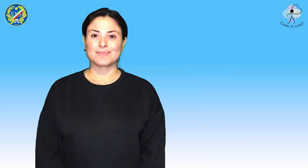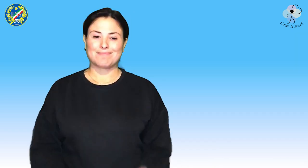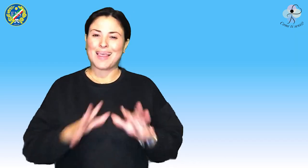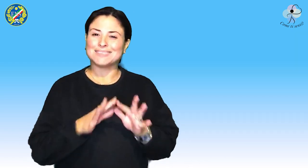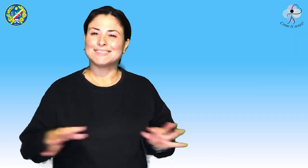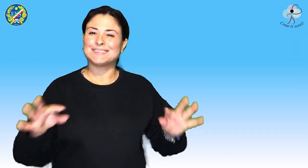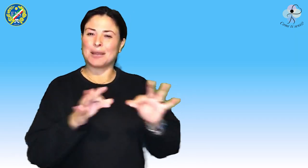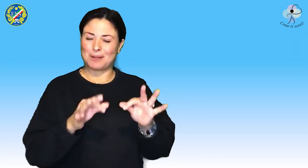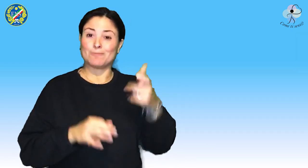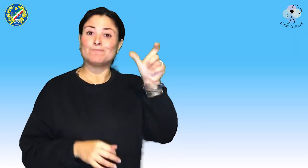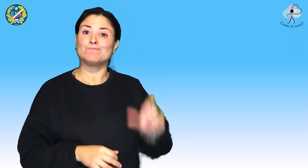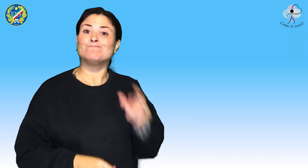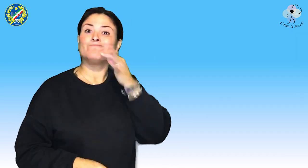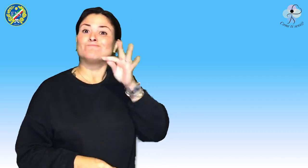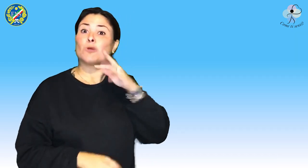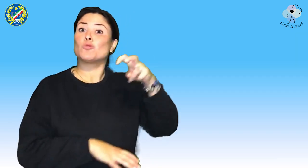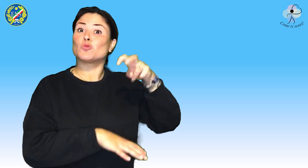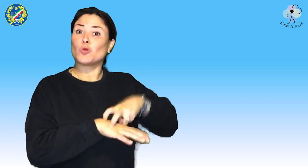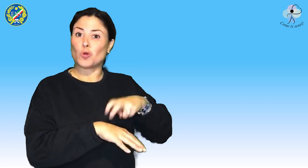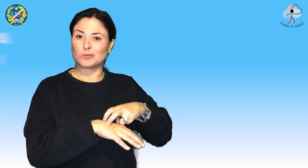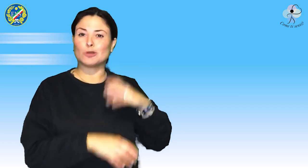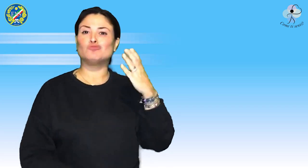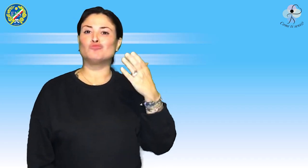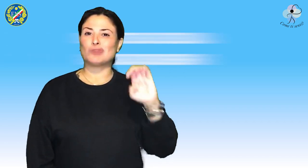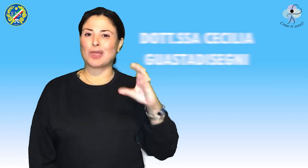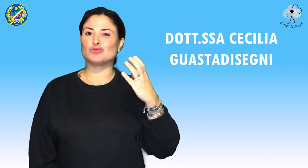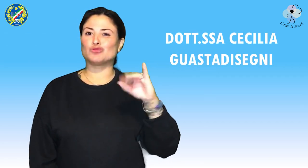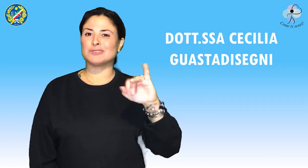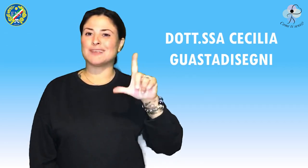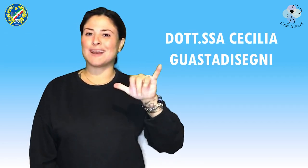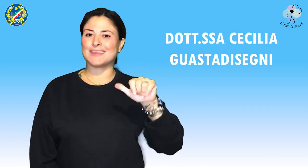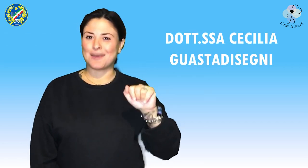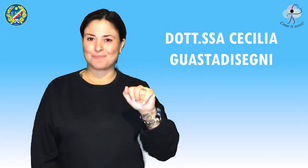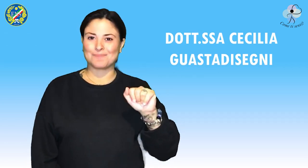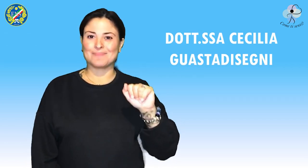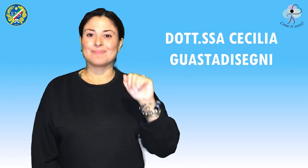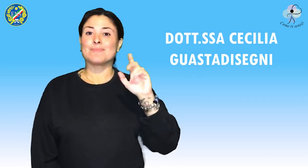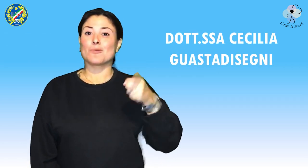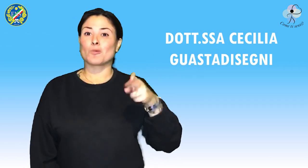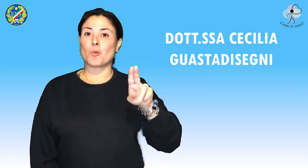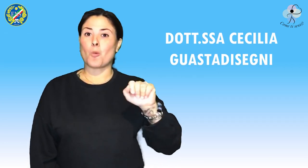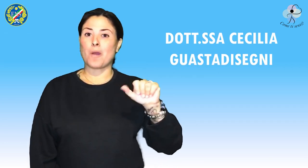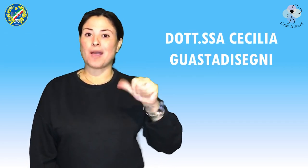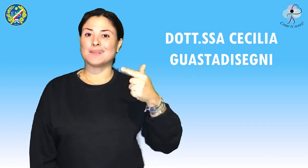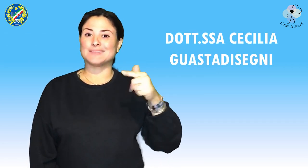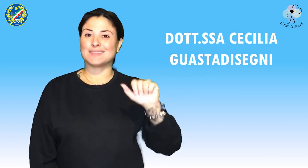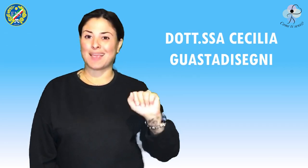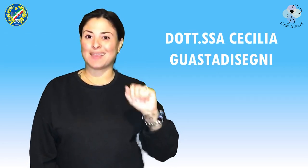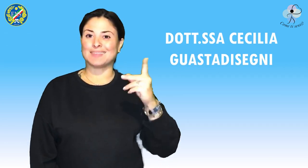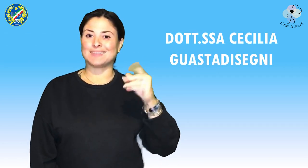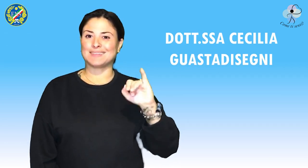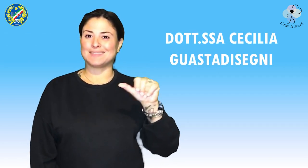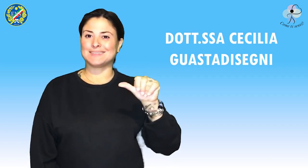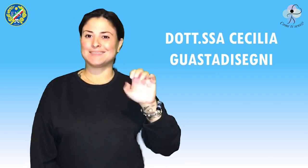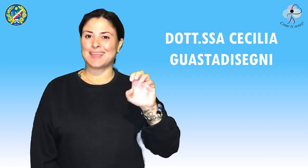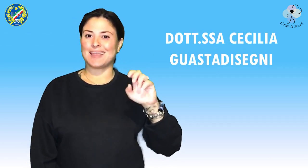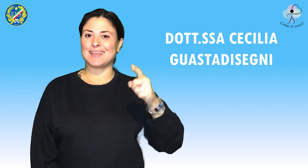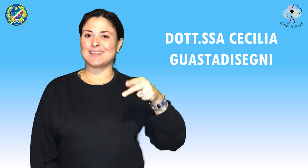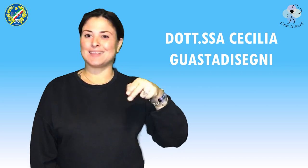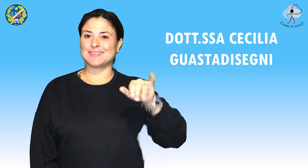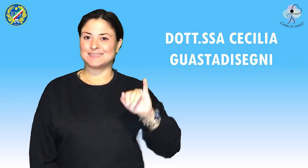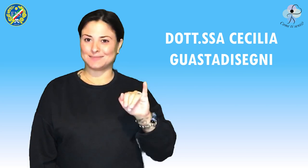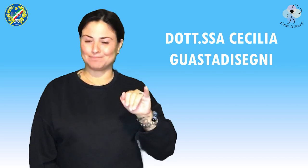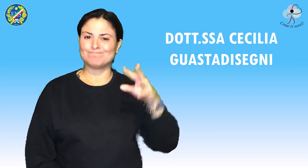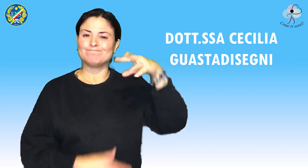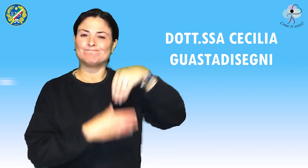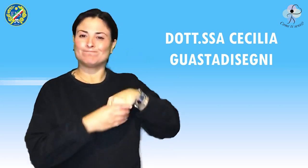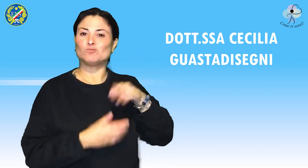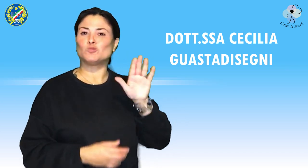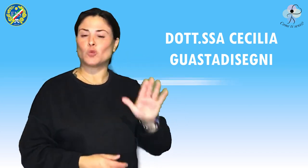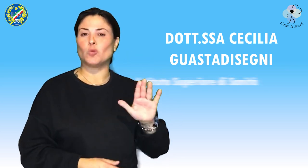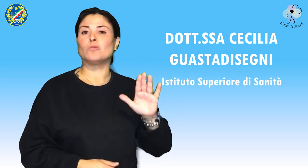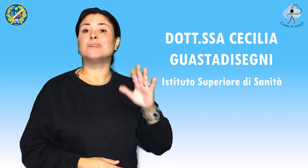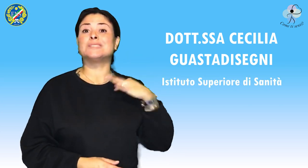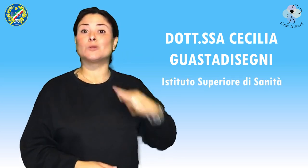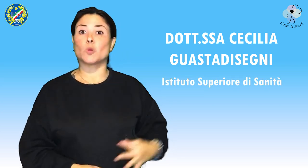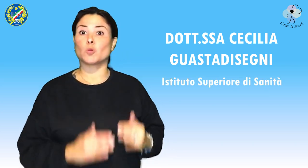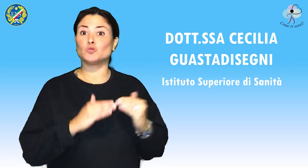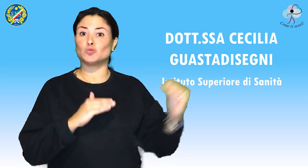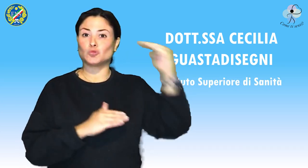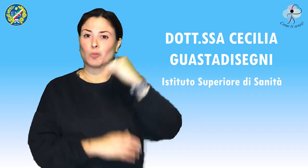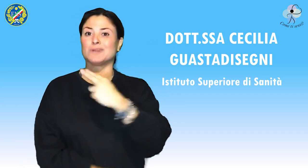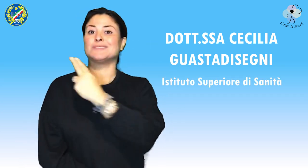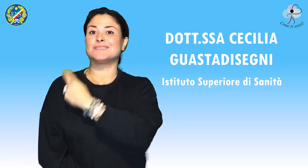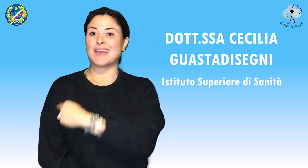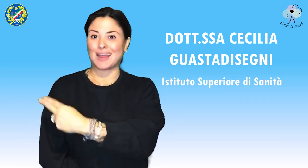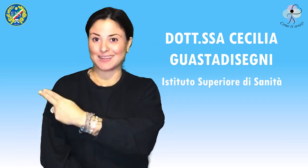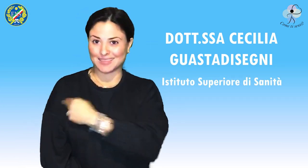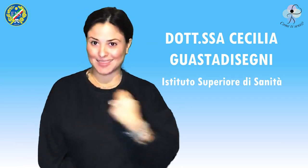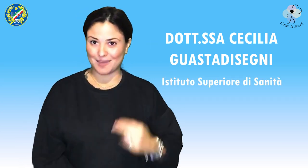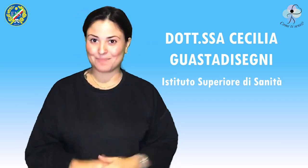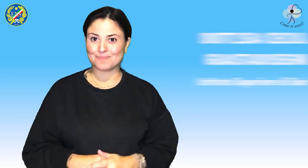La relatrice di questo incontro è la Dott.ssa Cecilia Guastadisegni, dell'Istituto Superiore di Sanità.